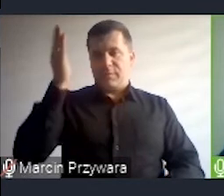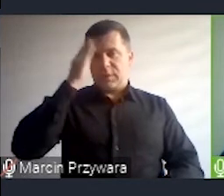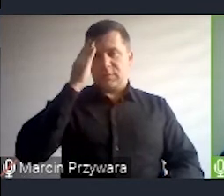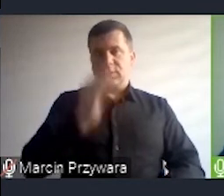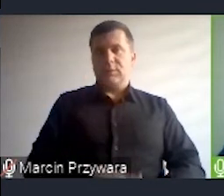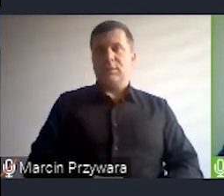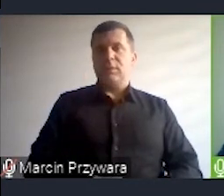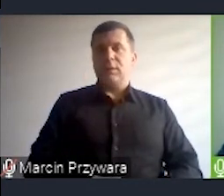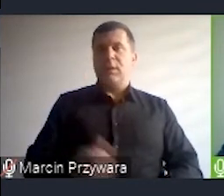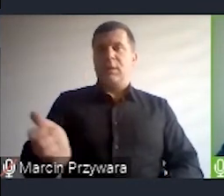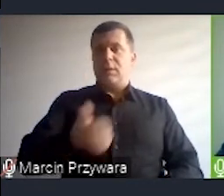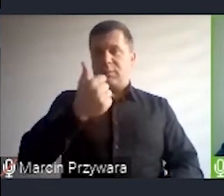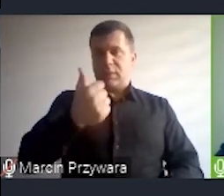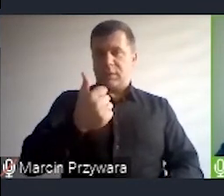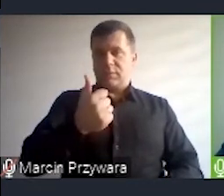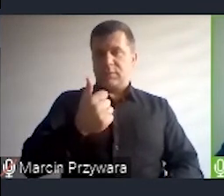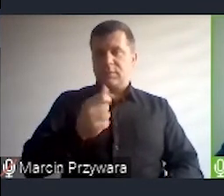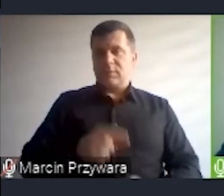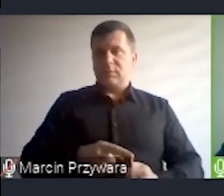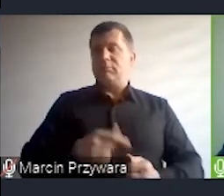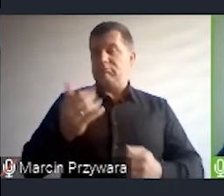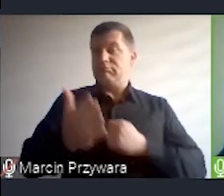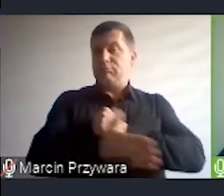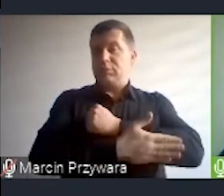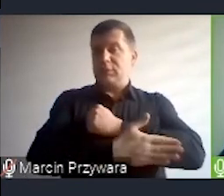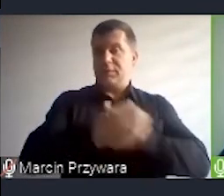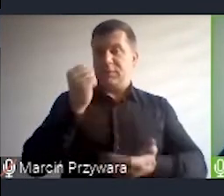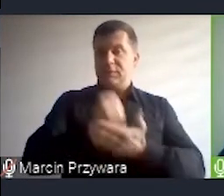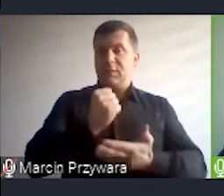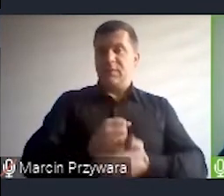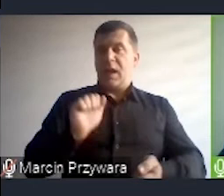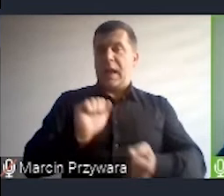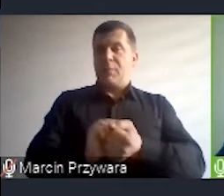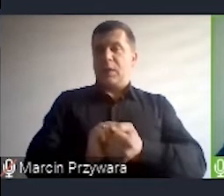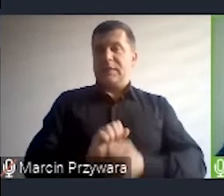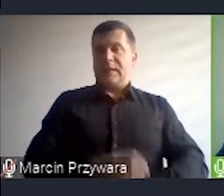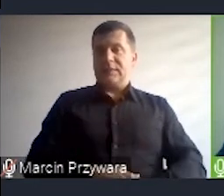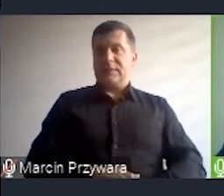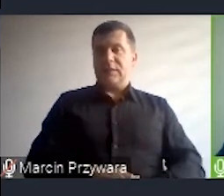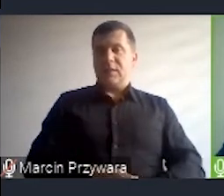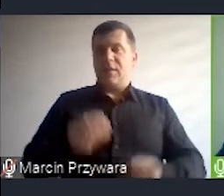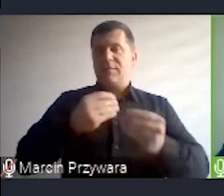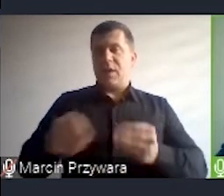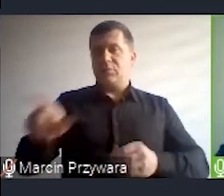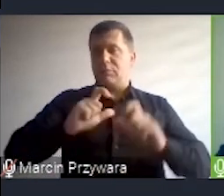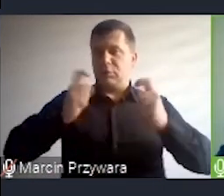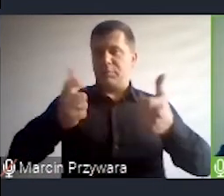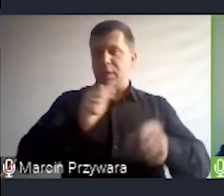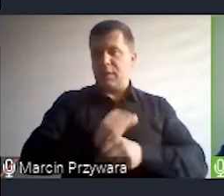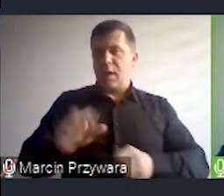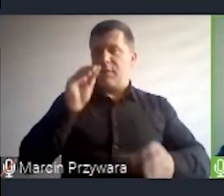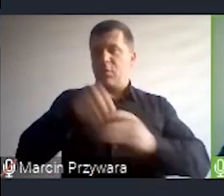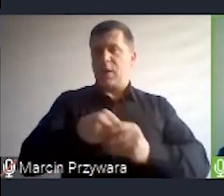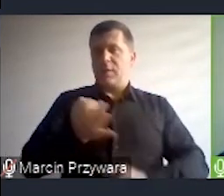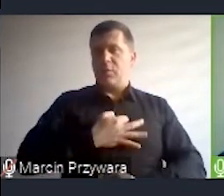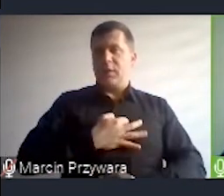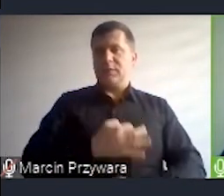Pierwsza i zasadnicza kwestia. Amortyzacja w większości przypadków jest po prostu wkładem własnym.